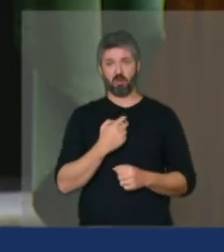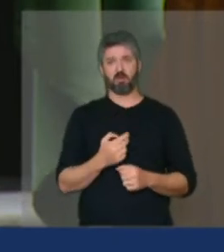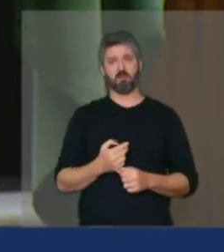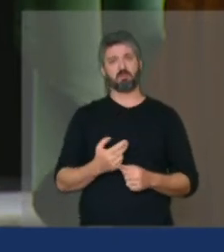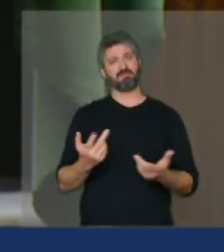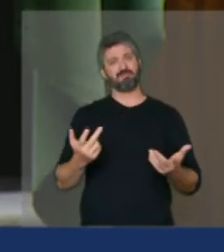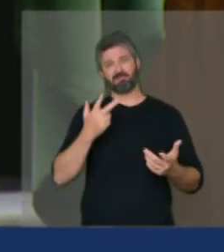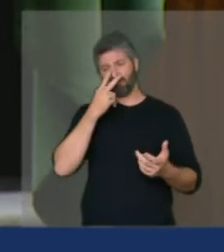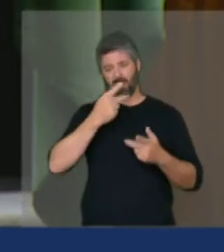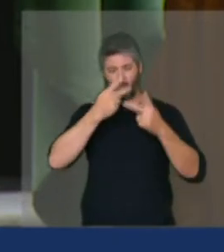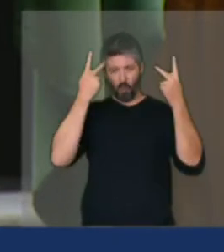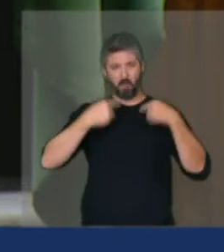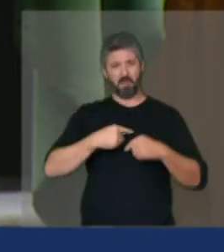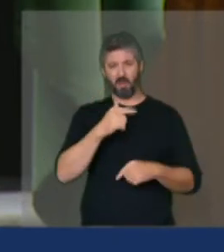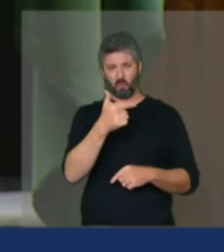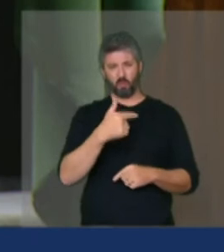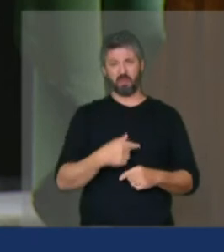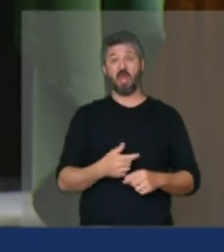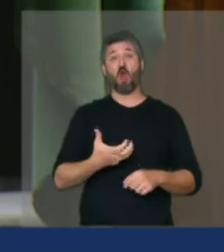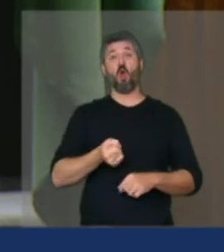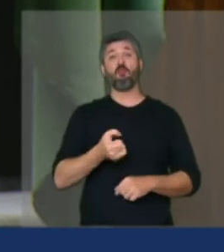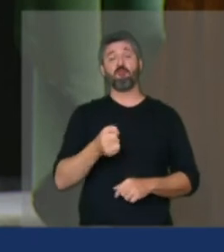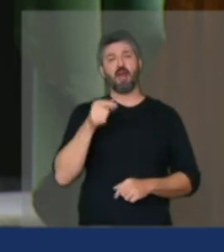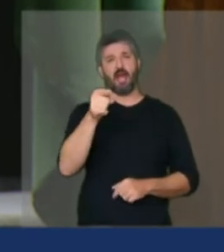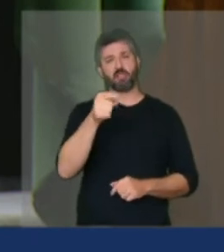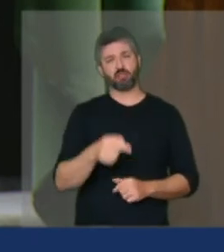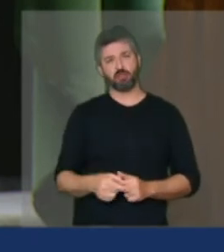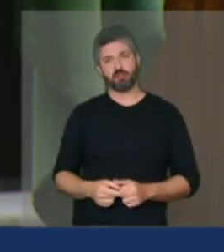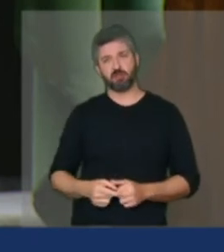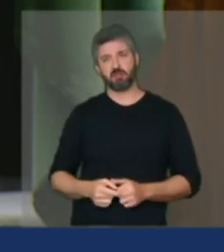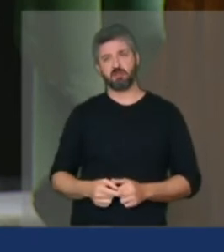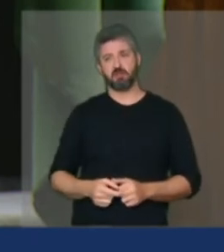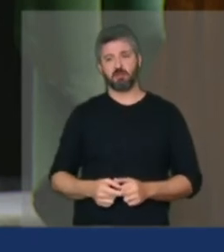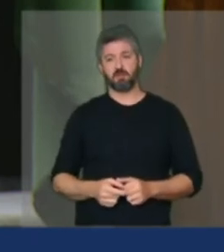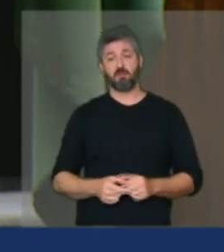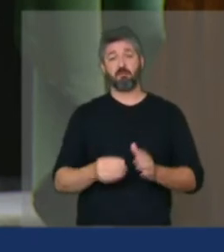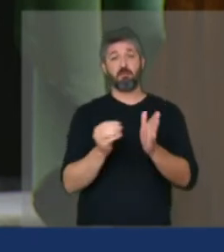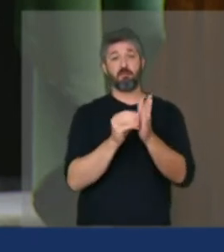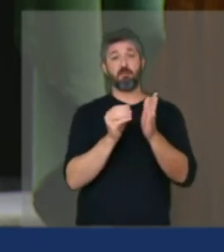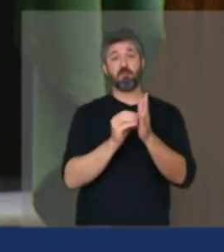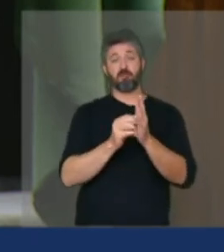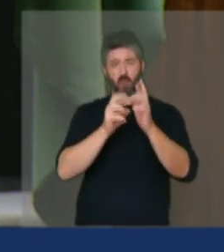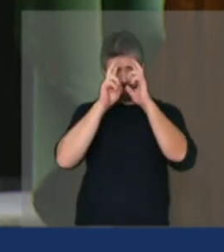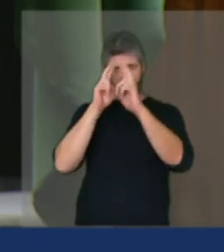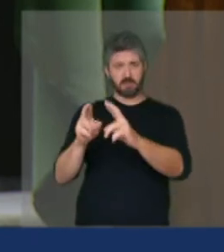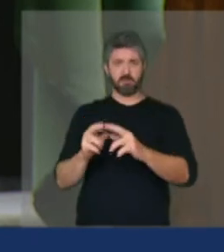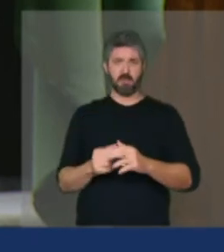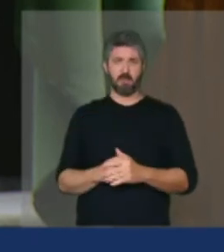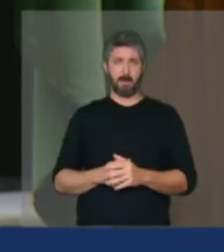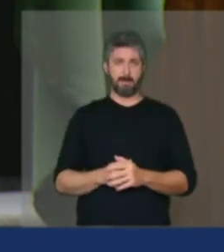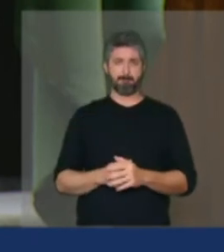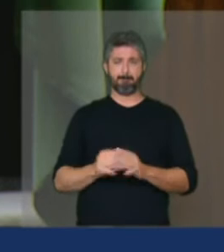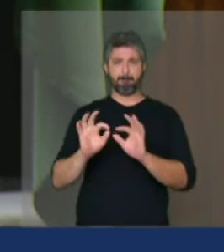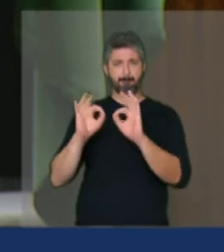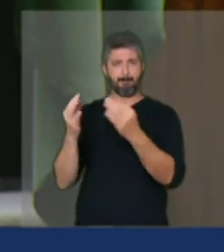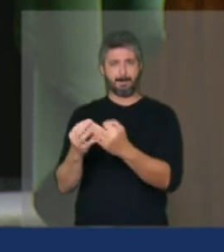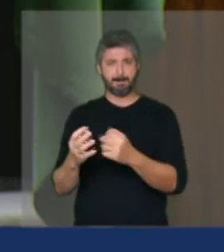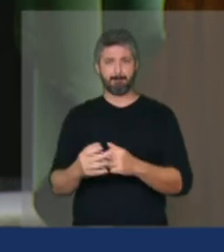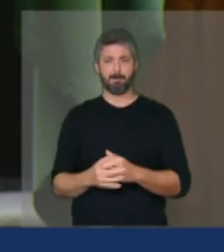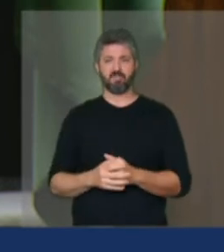QUE NÃO PODE SE DEFENDER É DESUMANO, É COVARDIA COVARDIA, É A FALTA DE RESPEITO É FAMÍLIA, AO